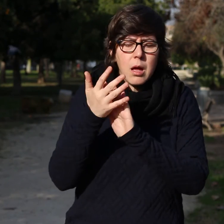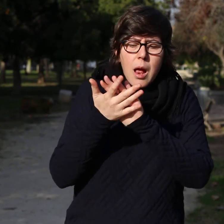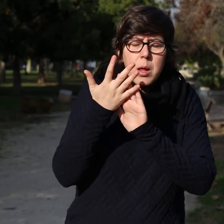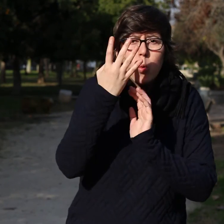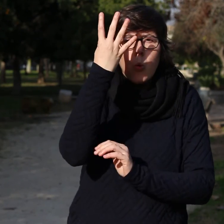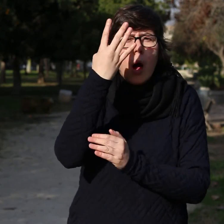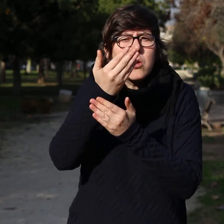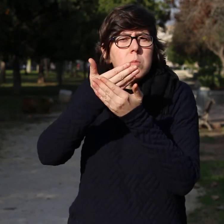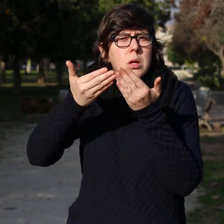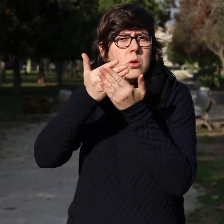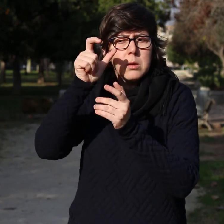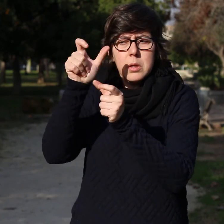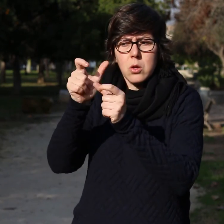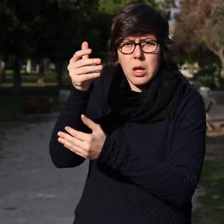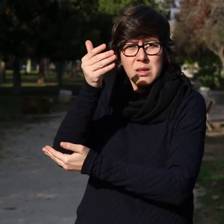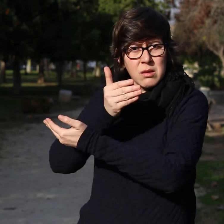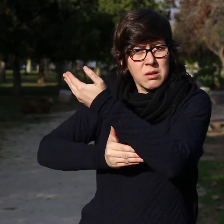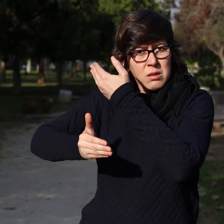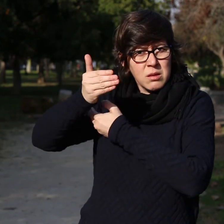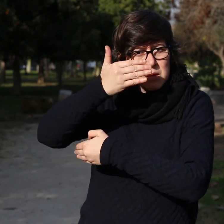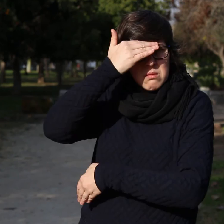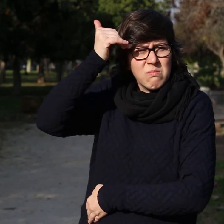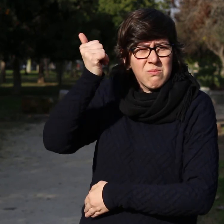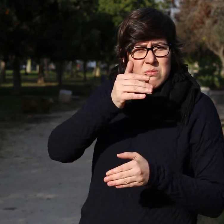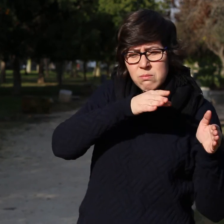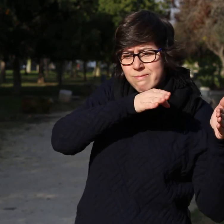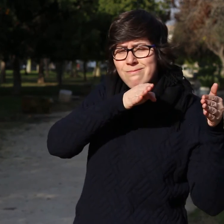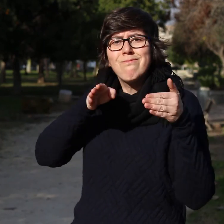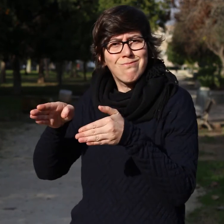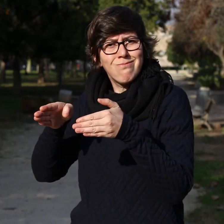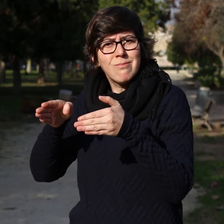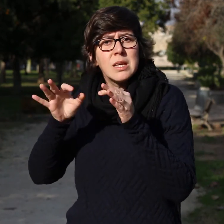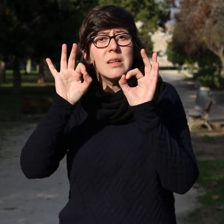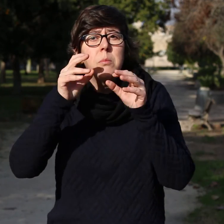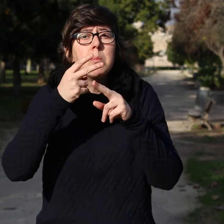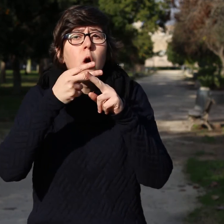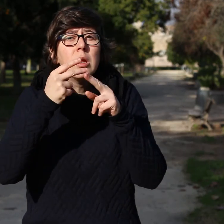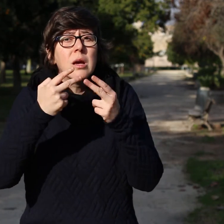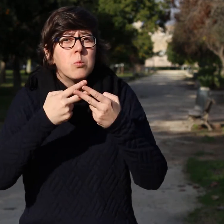También estamos hablando de cuatro millones de personas con discapacidad que merecen